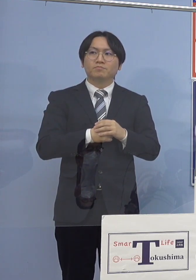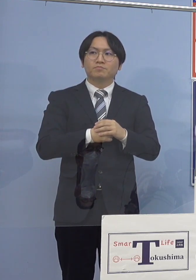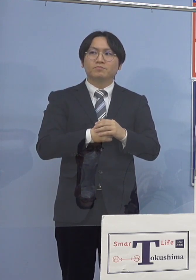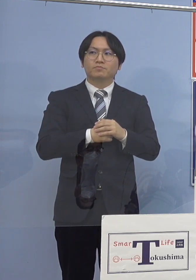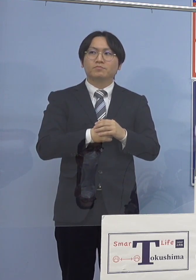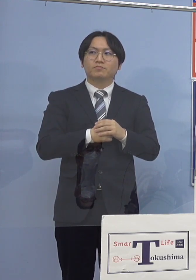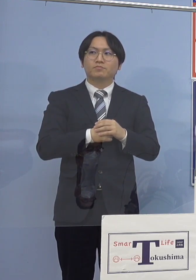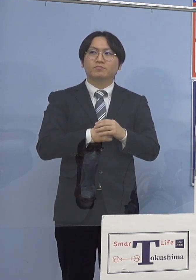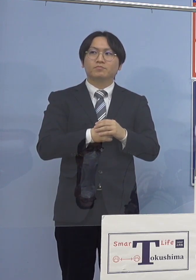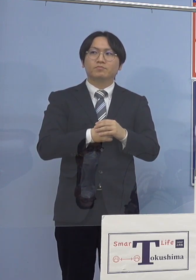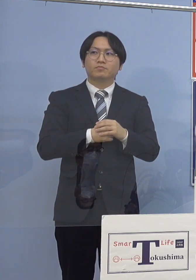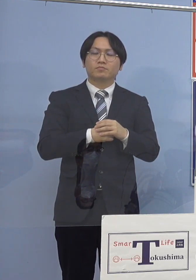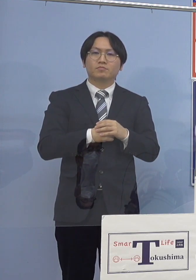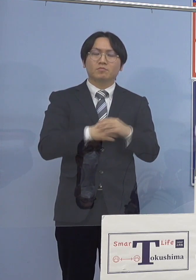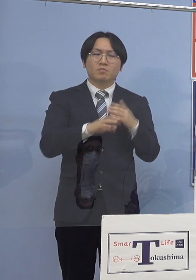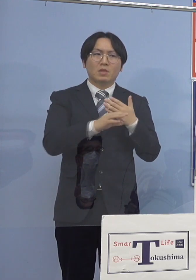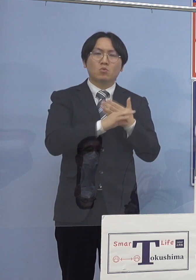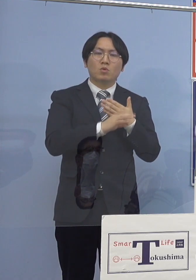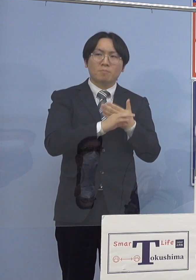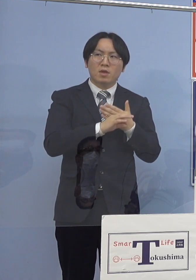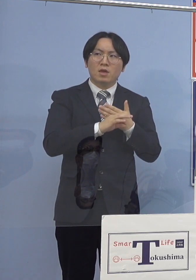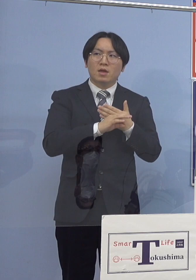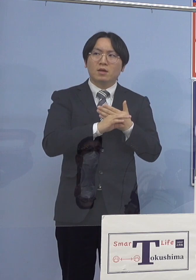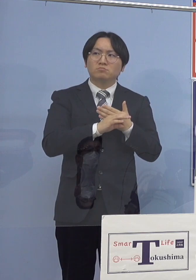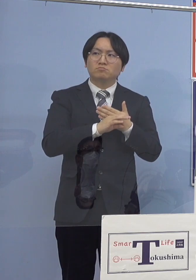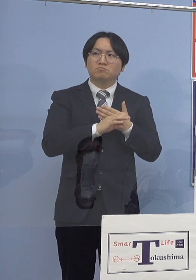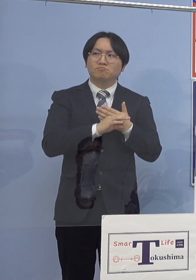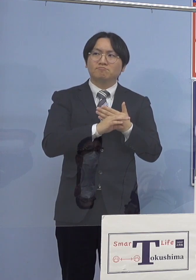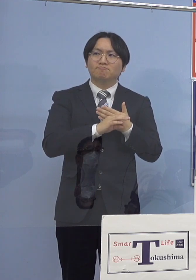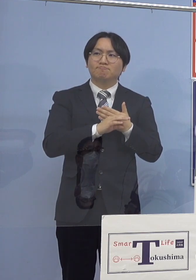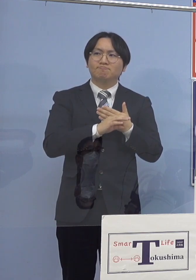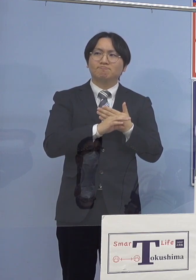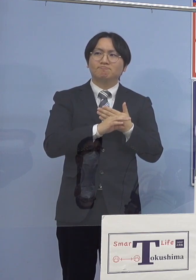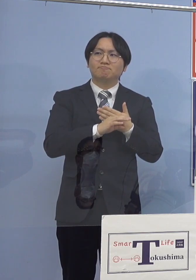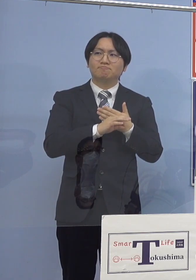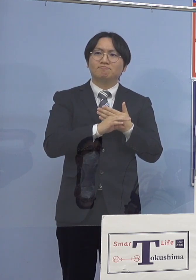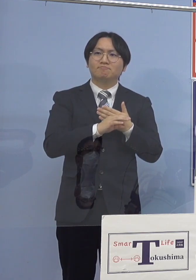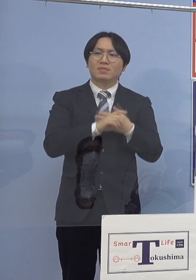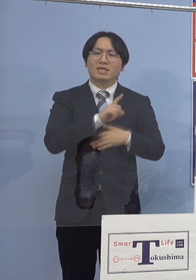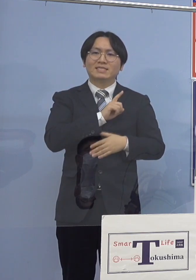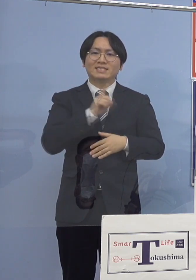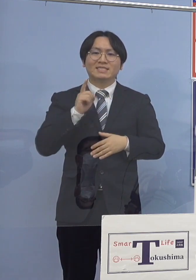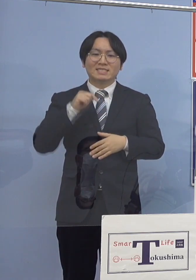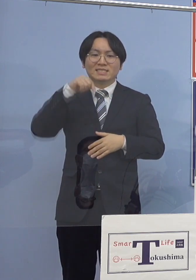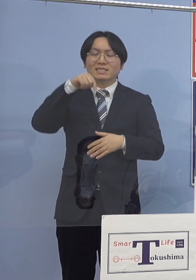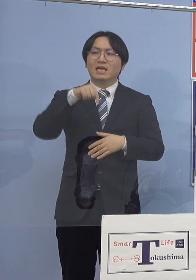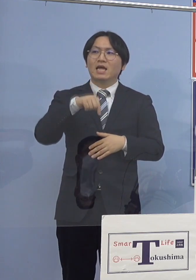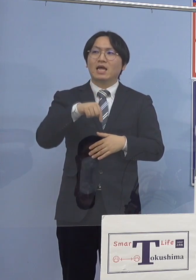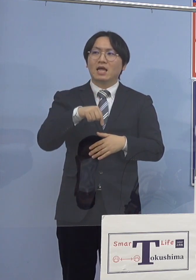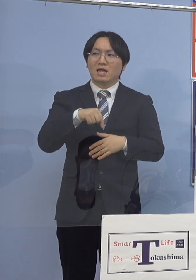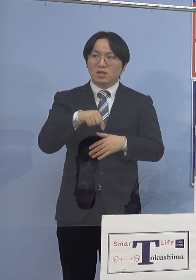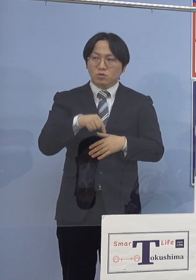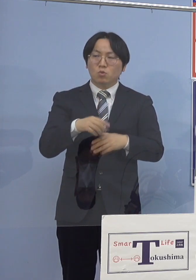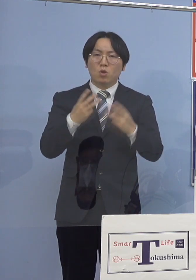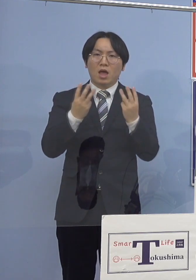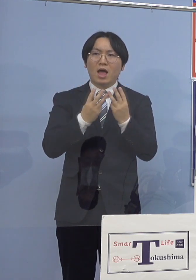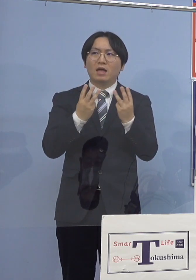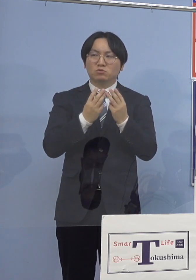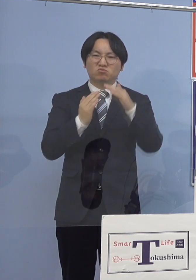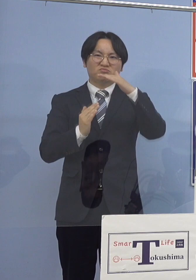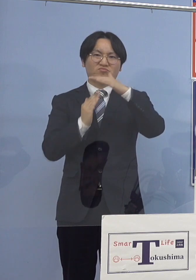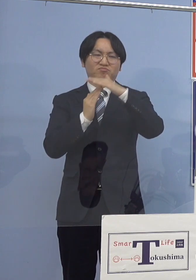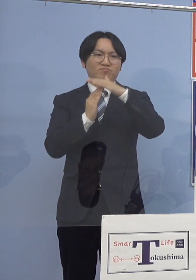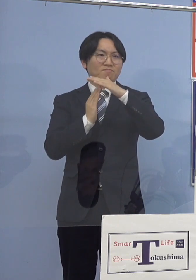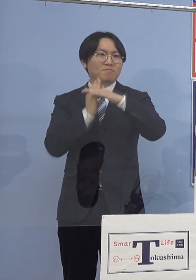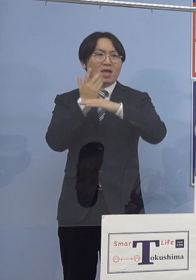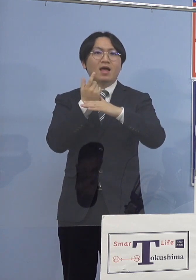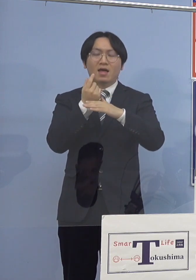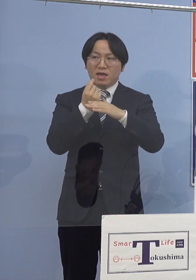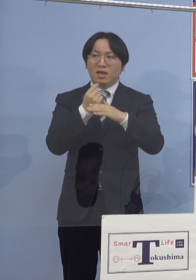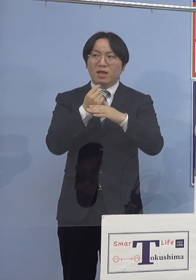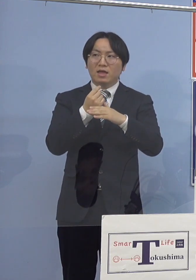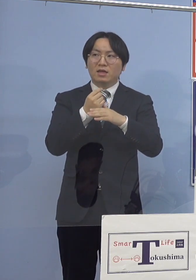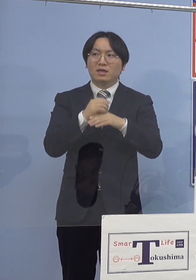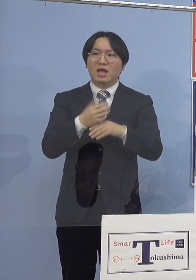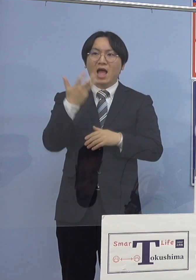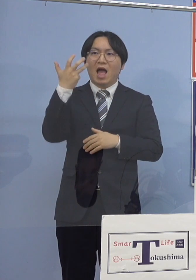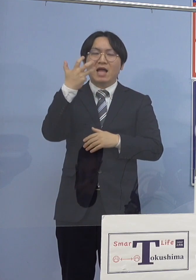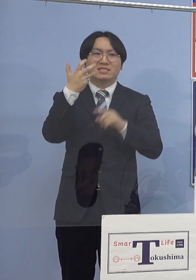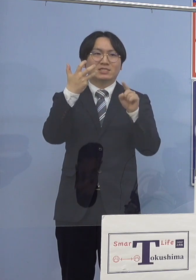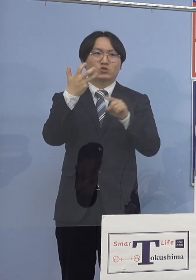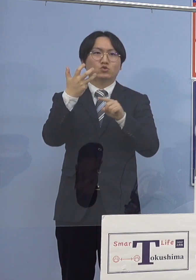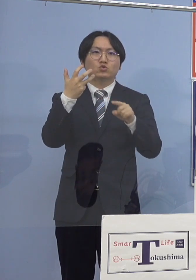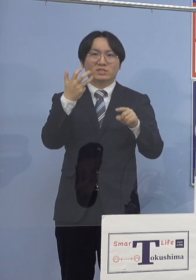久しぶりに1日あたりの感染者で最多を更新した 22日発表80人だったんですけれど